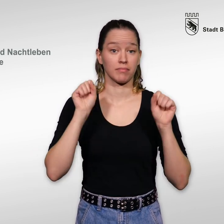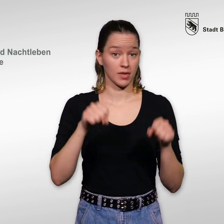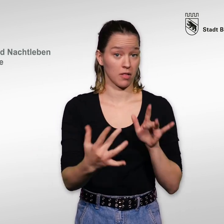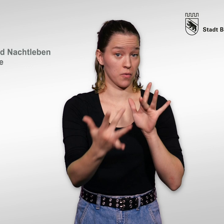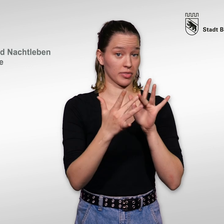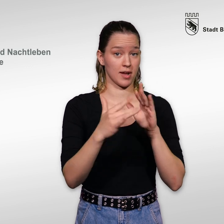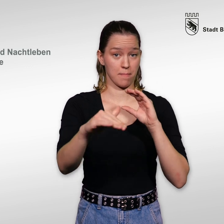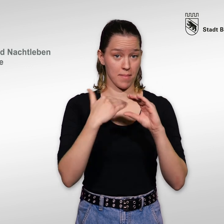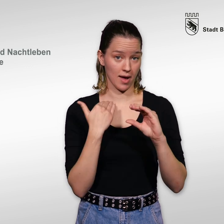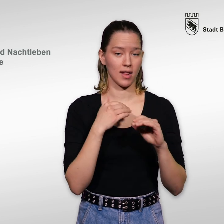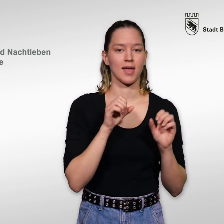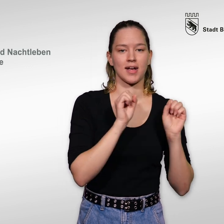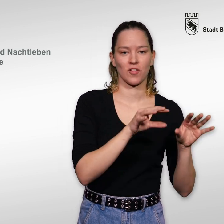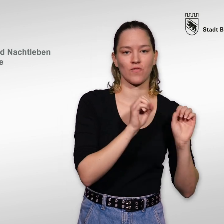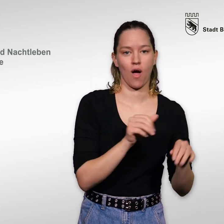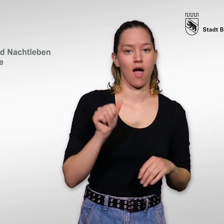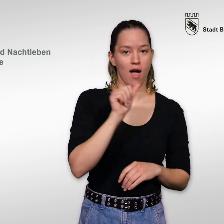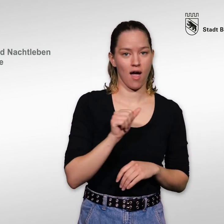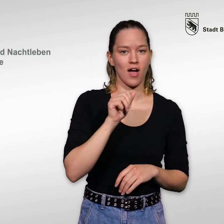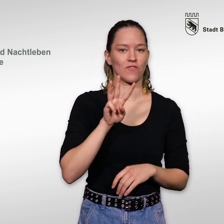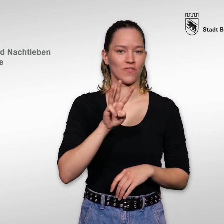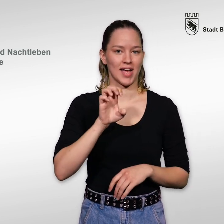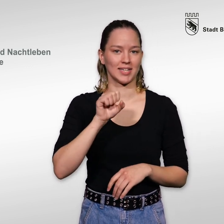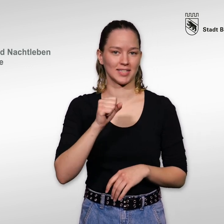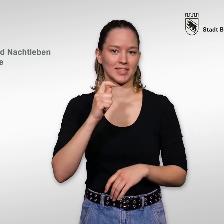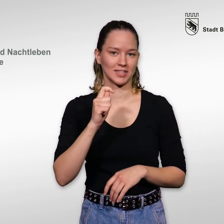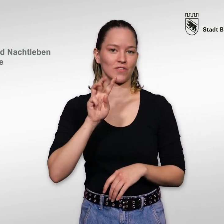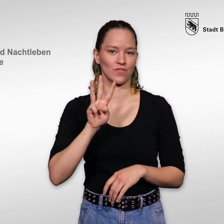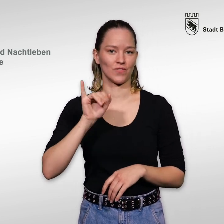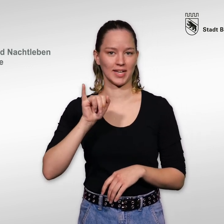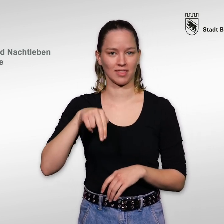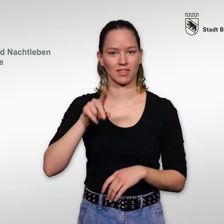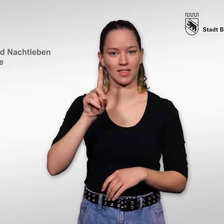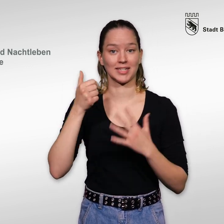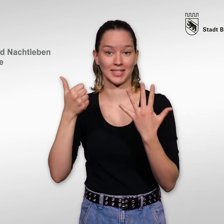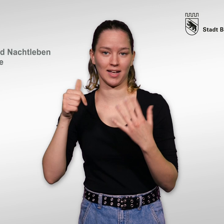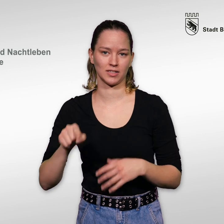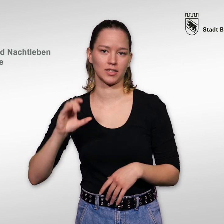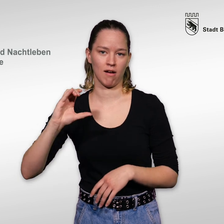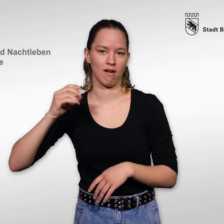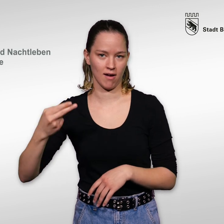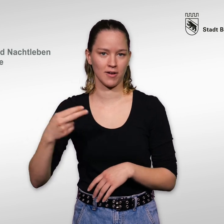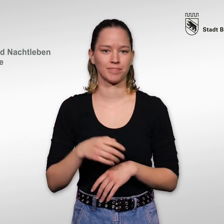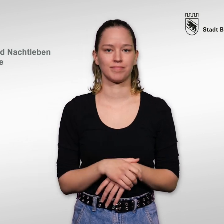Du erreichst uns auch per E-Mail: info@westwind6.ch.